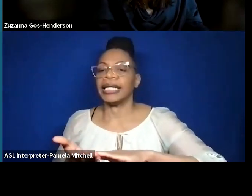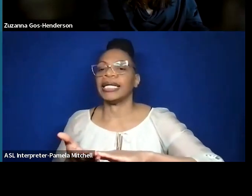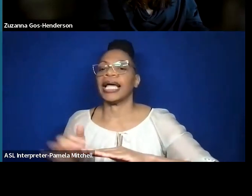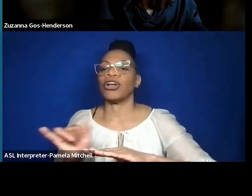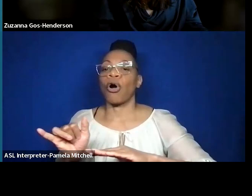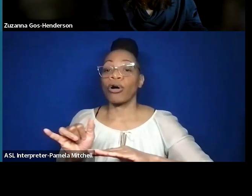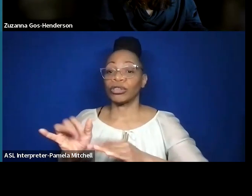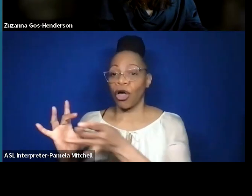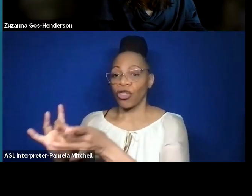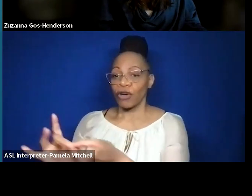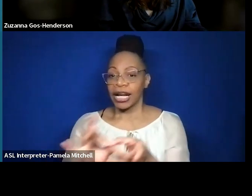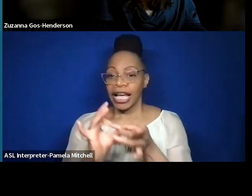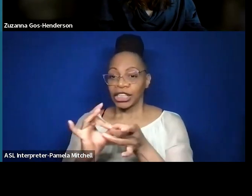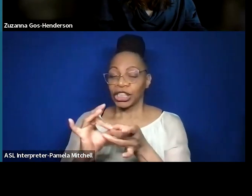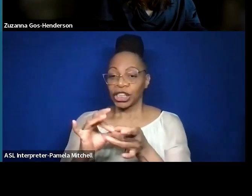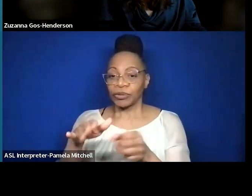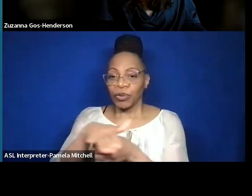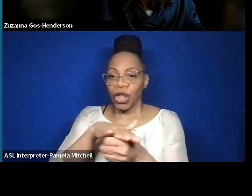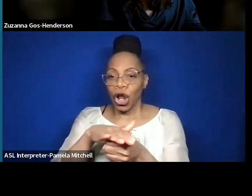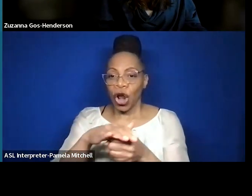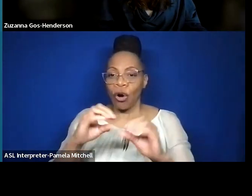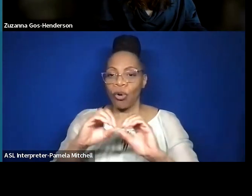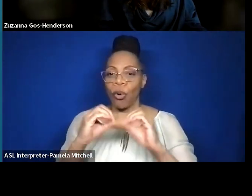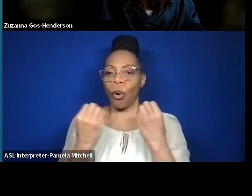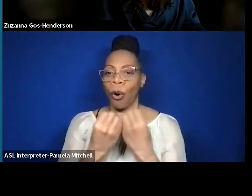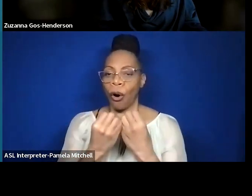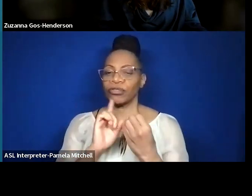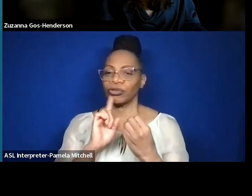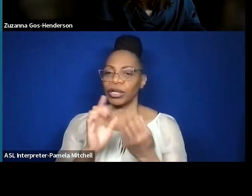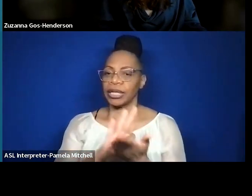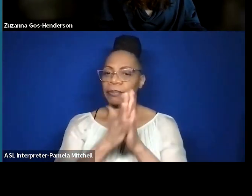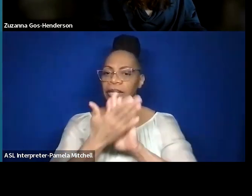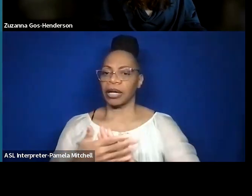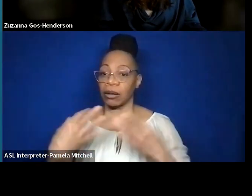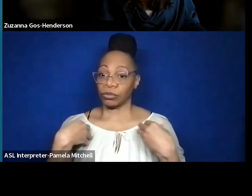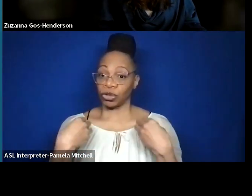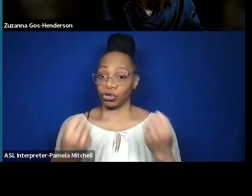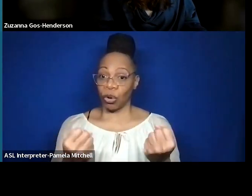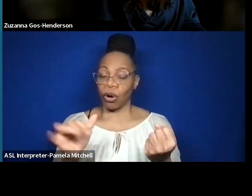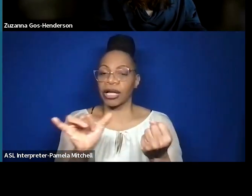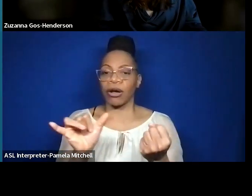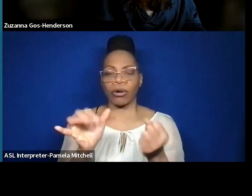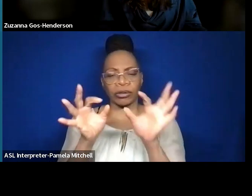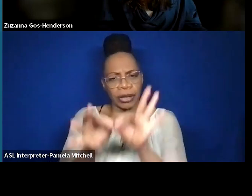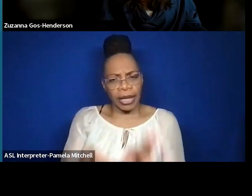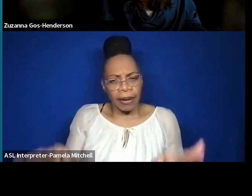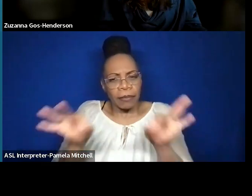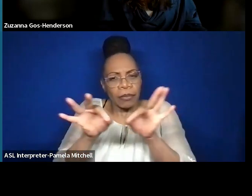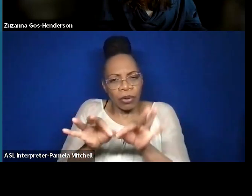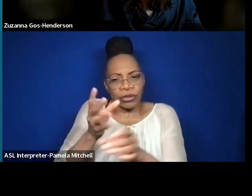con tus oficinas locales, será realmente clave para poder obtener el servicio que tú